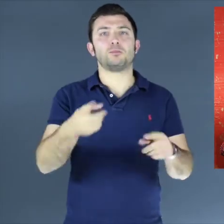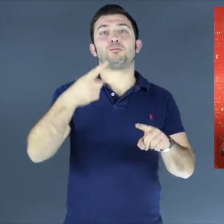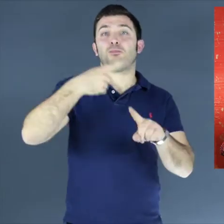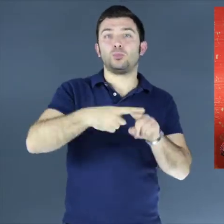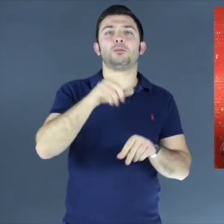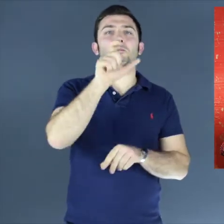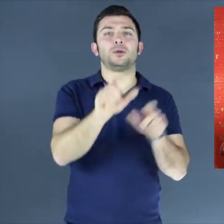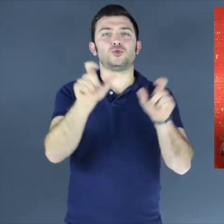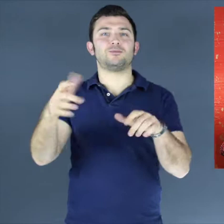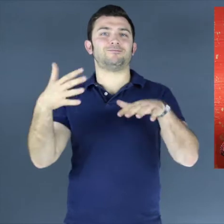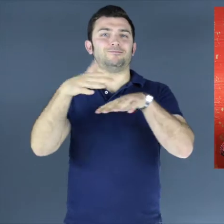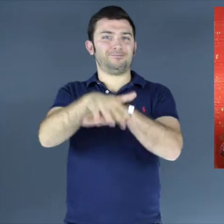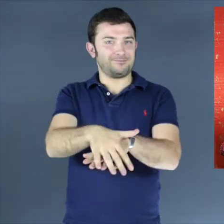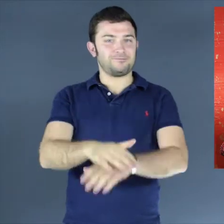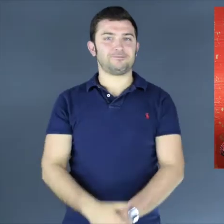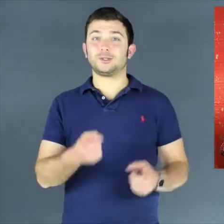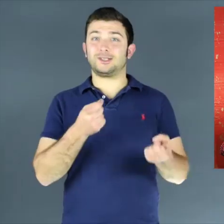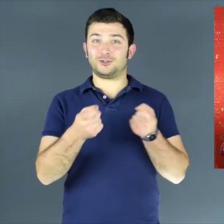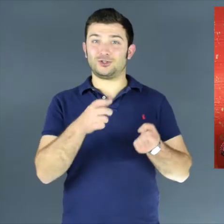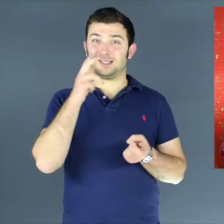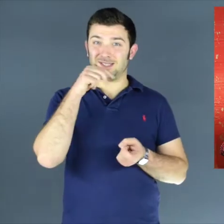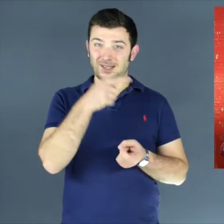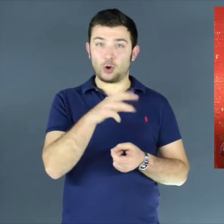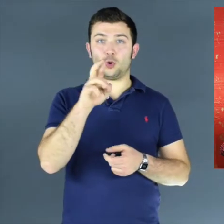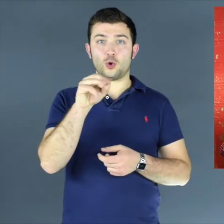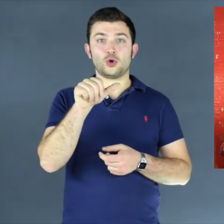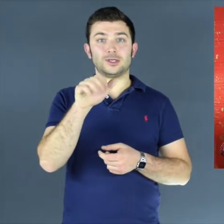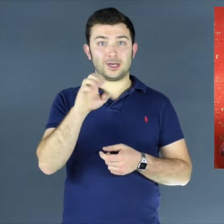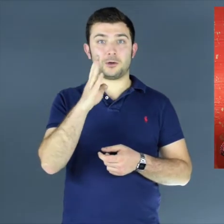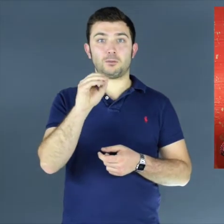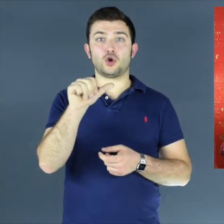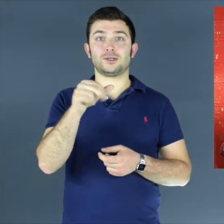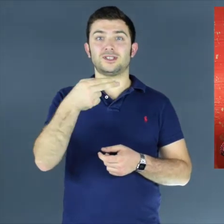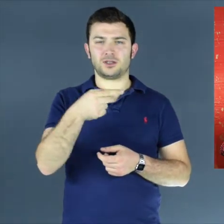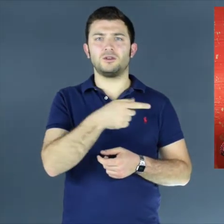e avvicinare le persone. La regista del film, Rose Bosch,